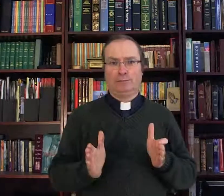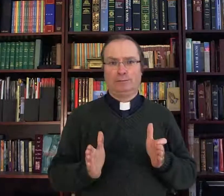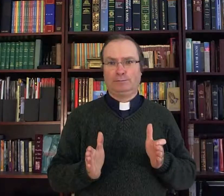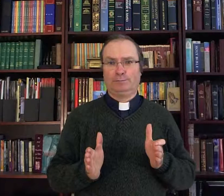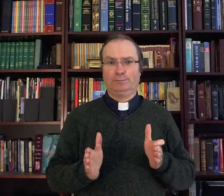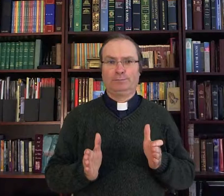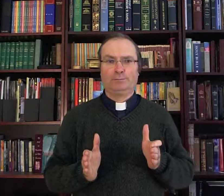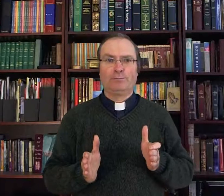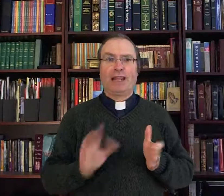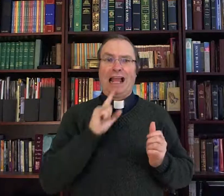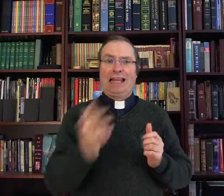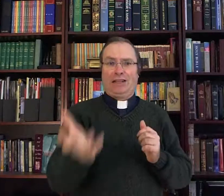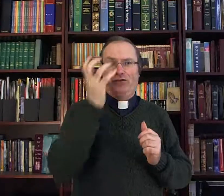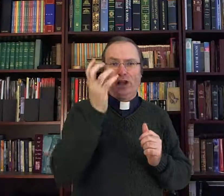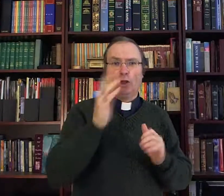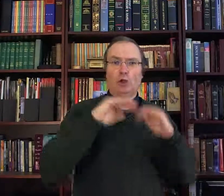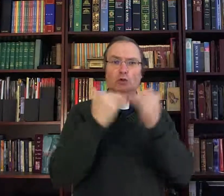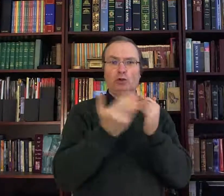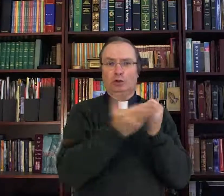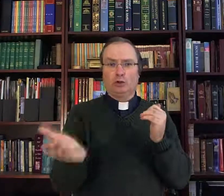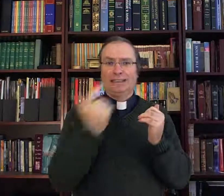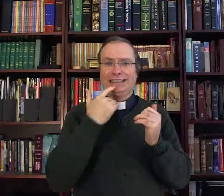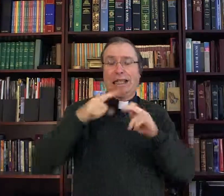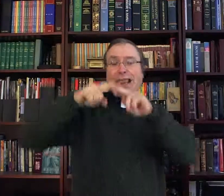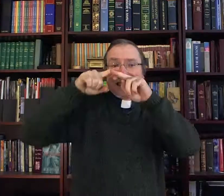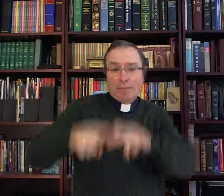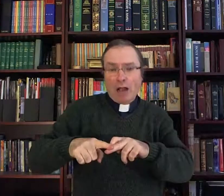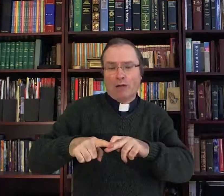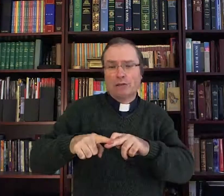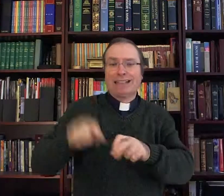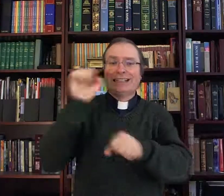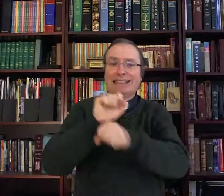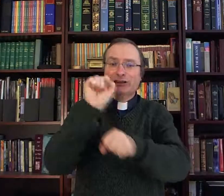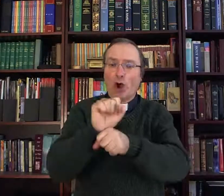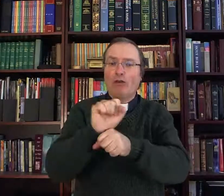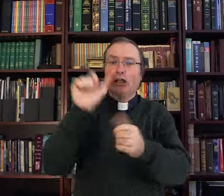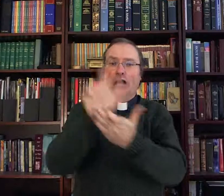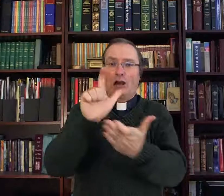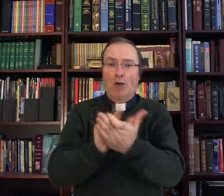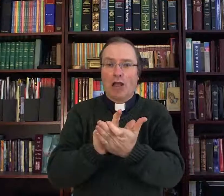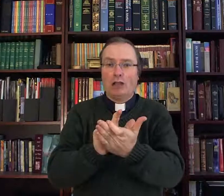En effet tous ceux qui dépendent des œuvres de la loi